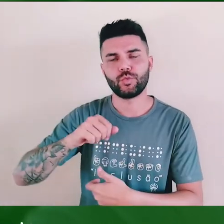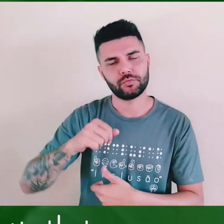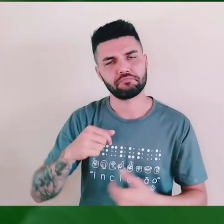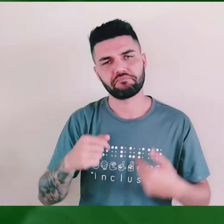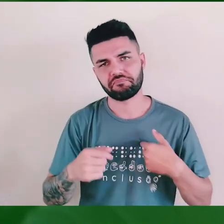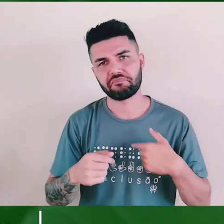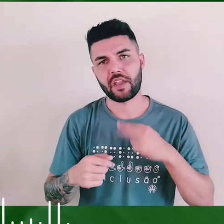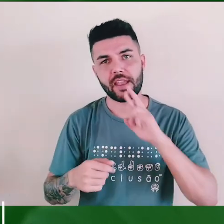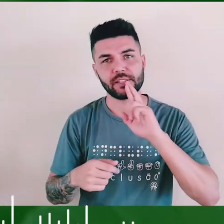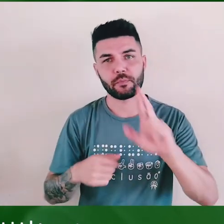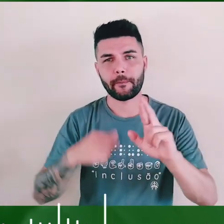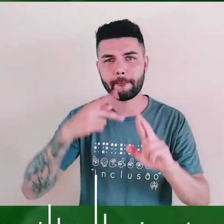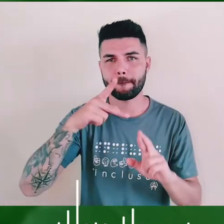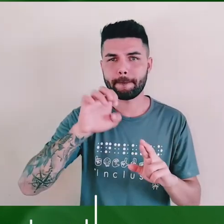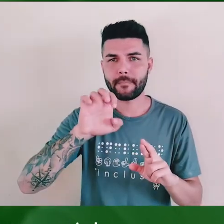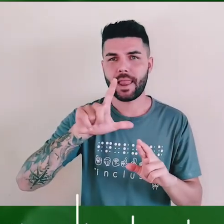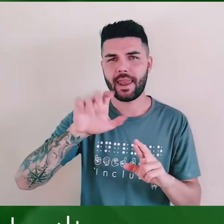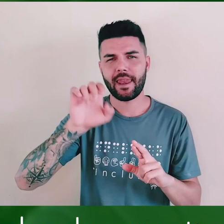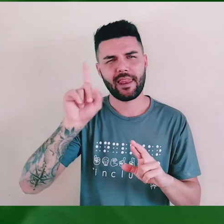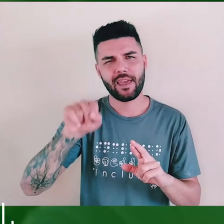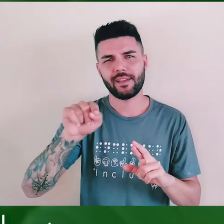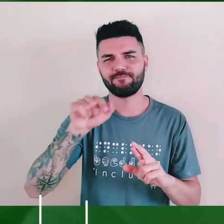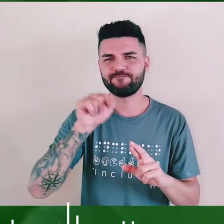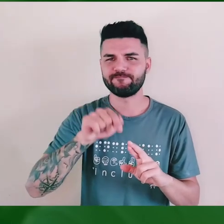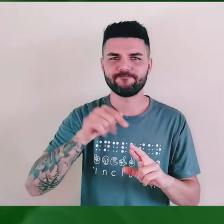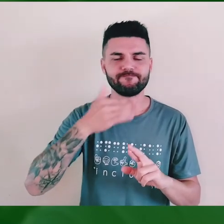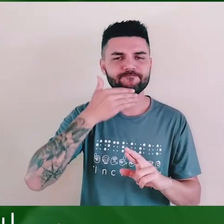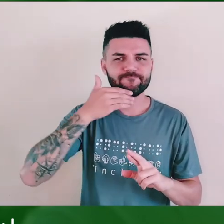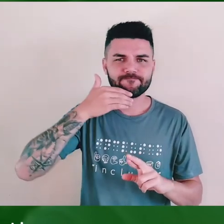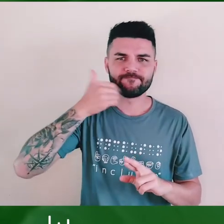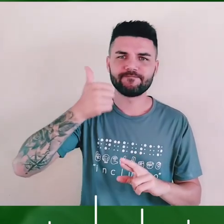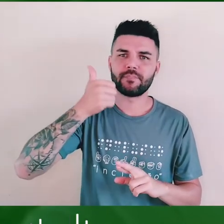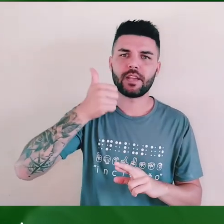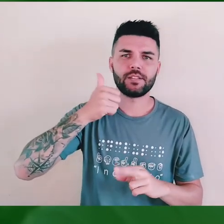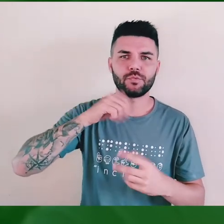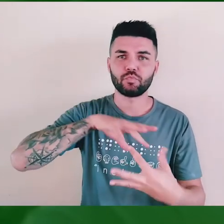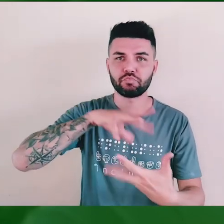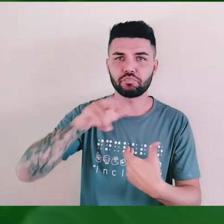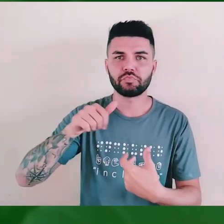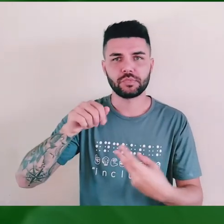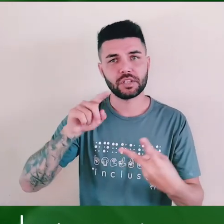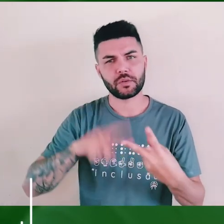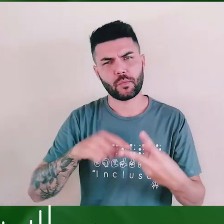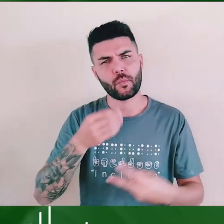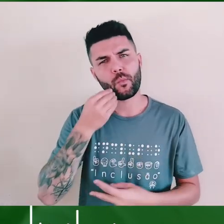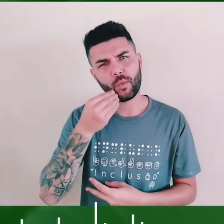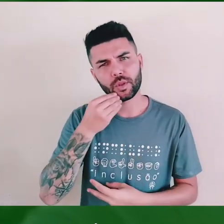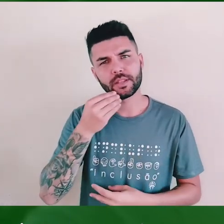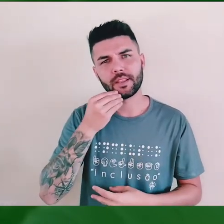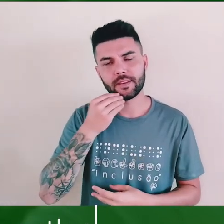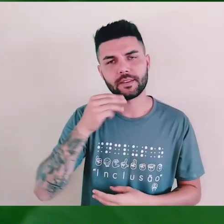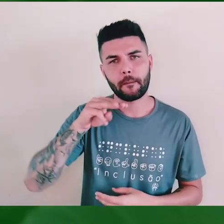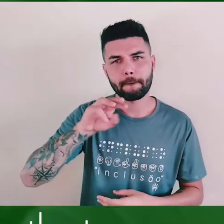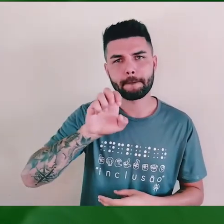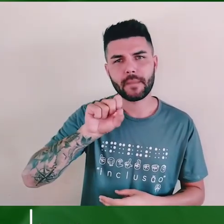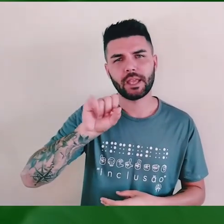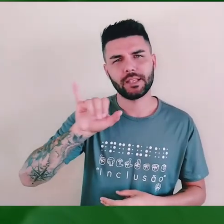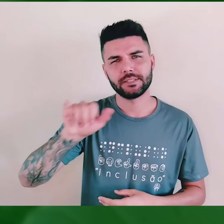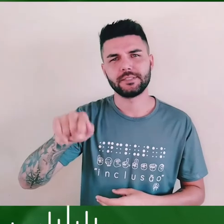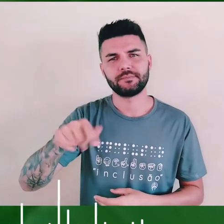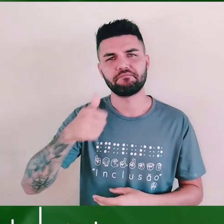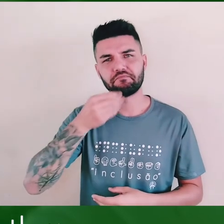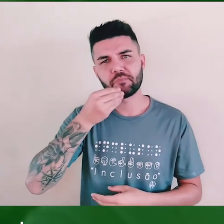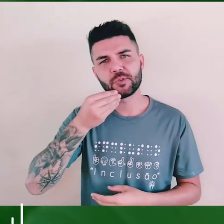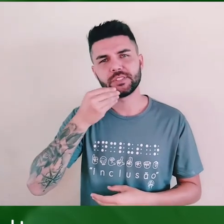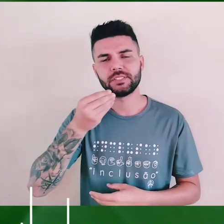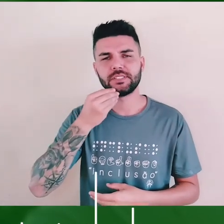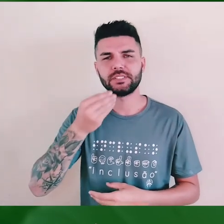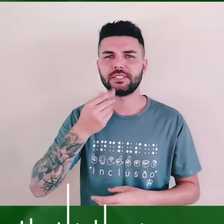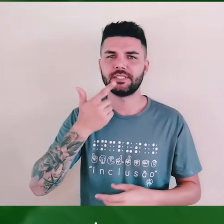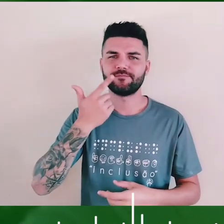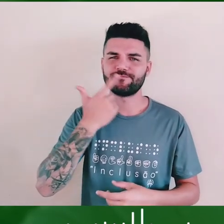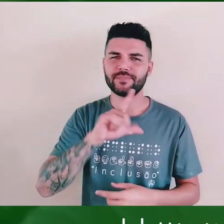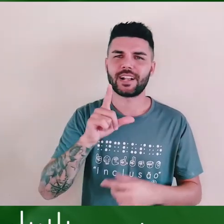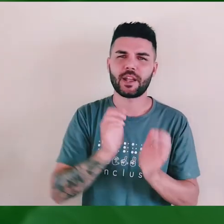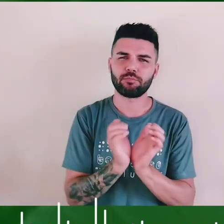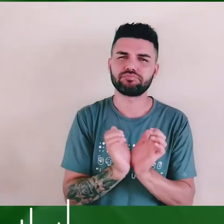muita... Vou de Pelé e depois de Messi que poderia ganhar uma Copa do Mundo. A história